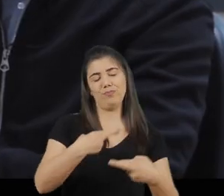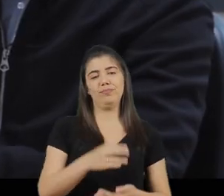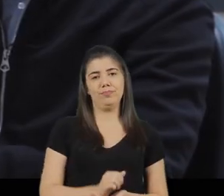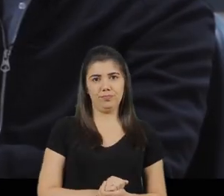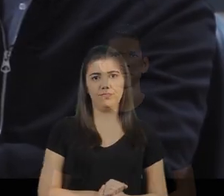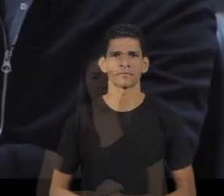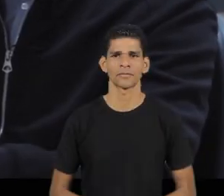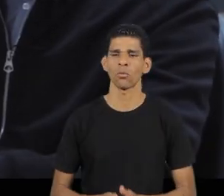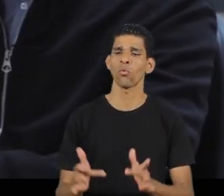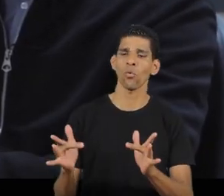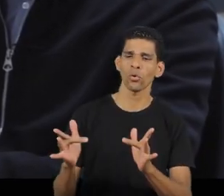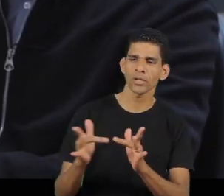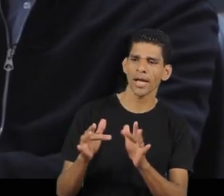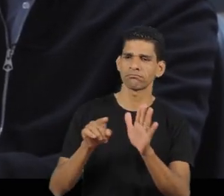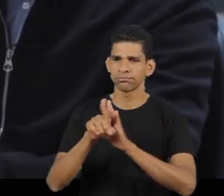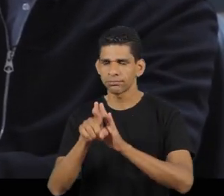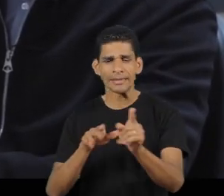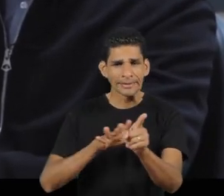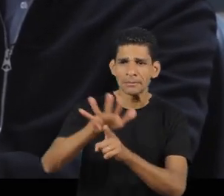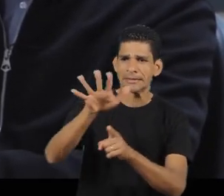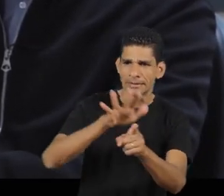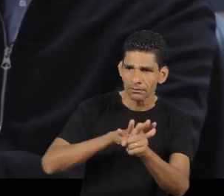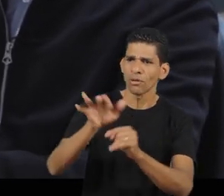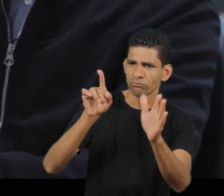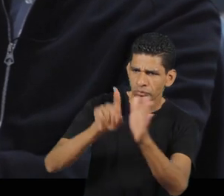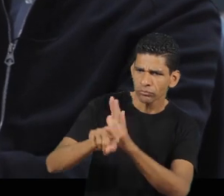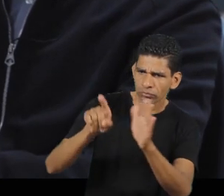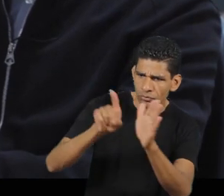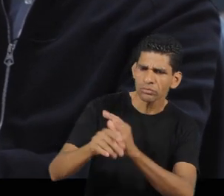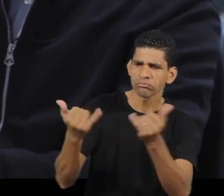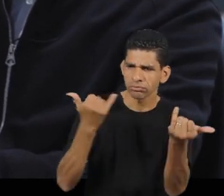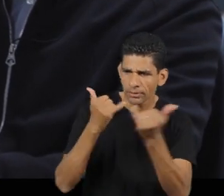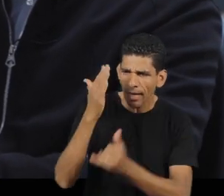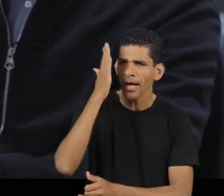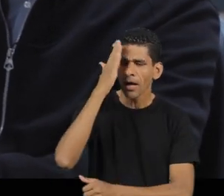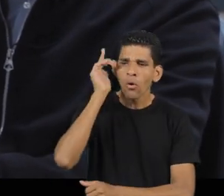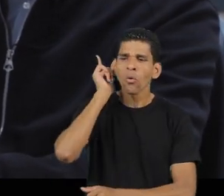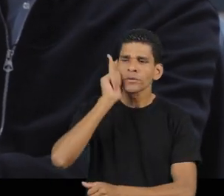Pelo convívio de levantamento de demandas com eles, tu acaba criando um vínculo de proximidade